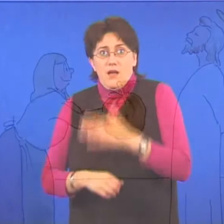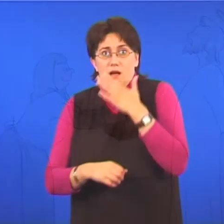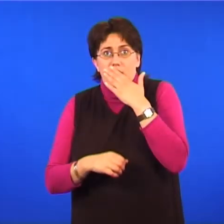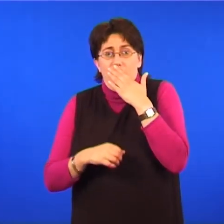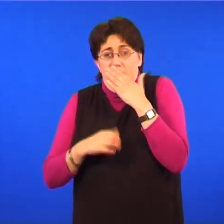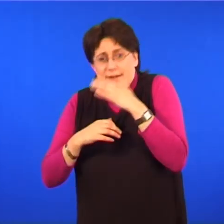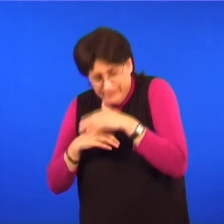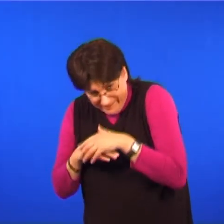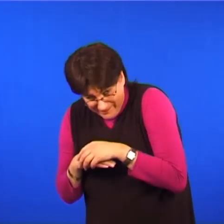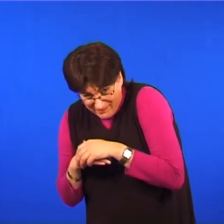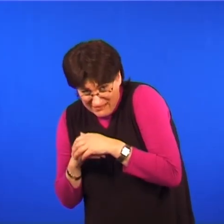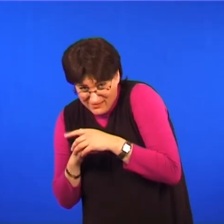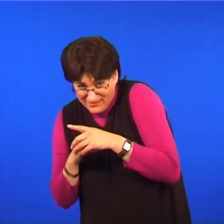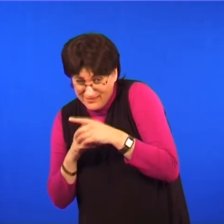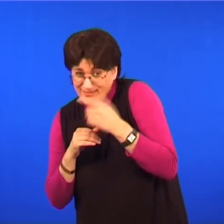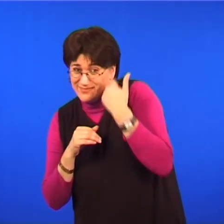Hún mælti þá auðmjúk: